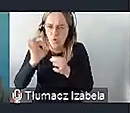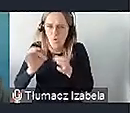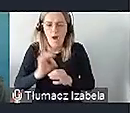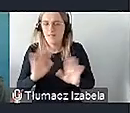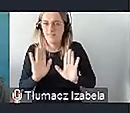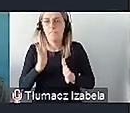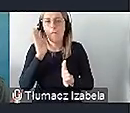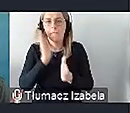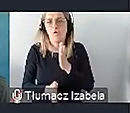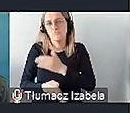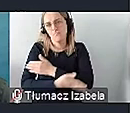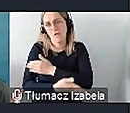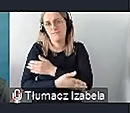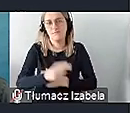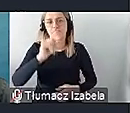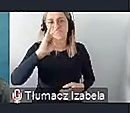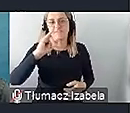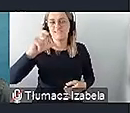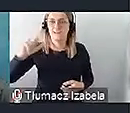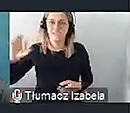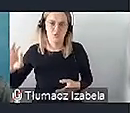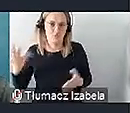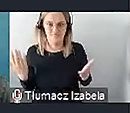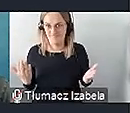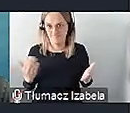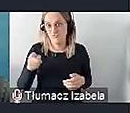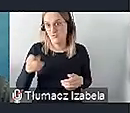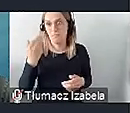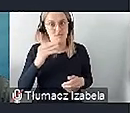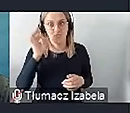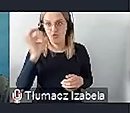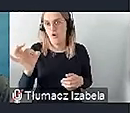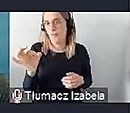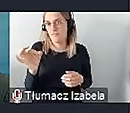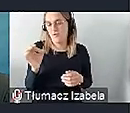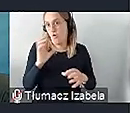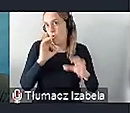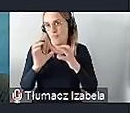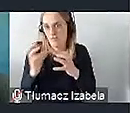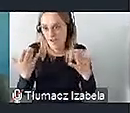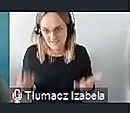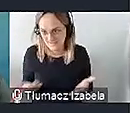tylko zatrzymać się na poziomie Pablo Picasso. To może być bardzo skuteczne w komunikacji właśnie.